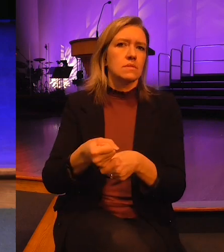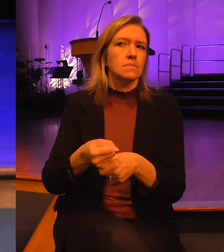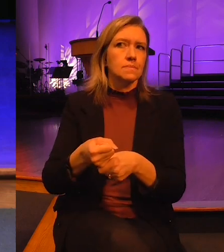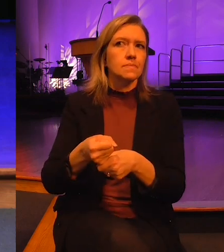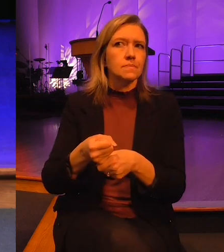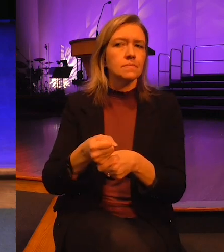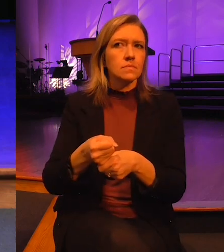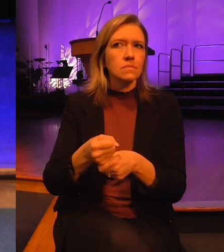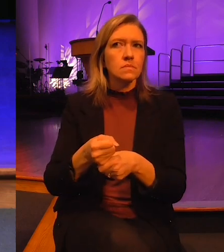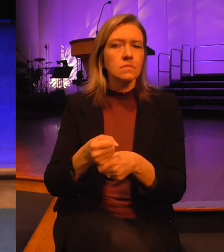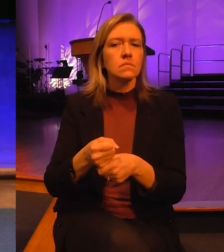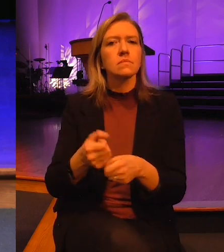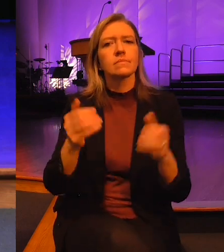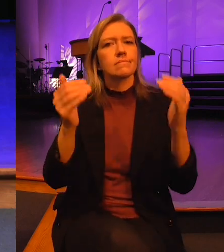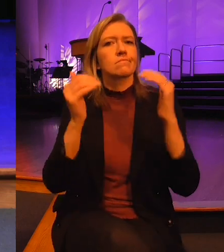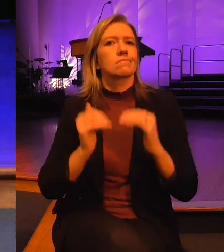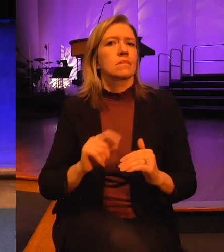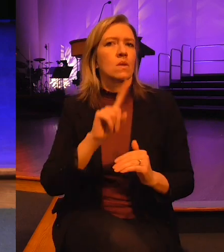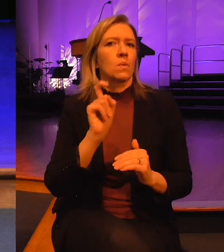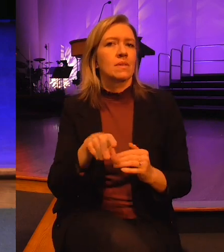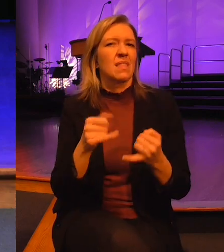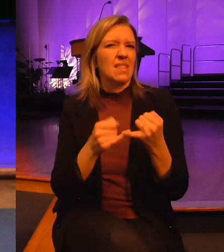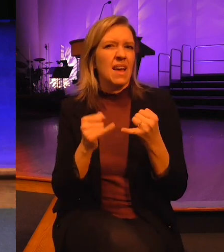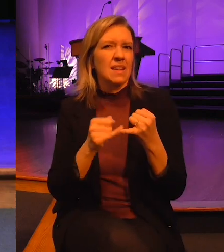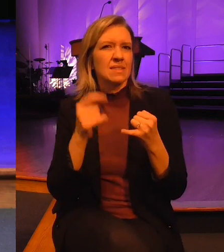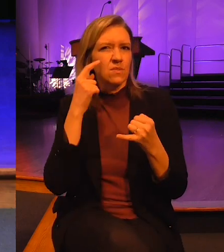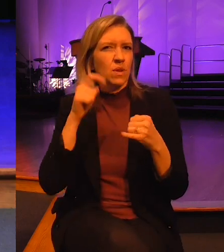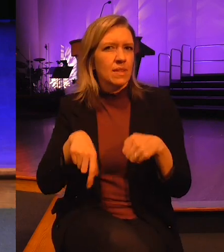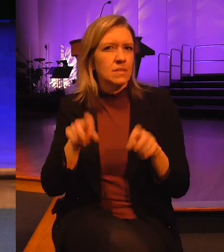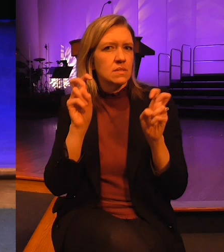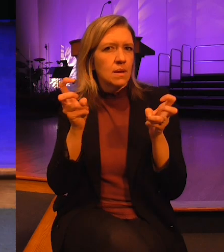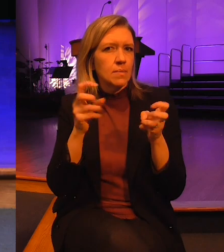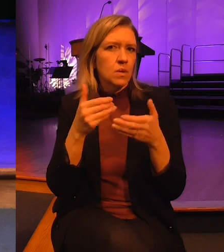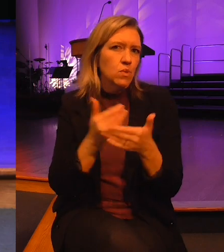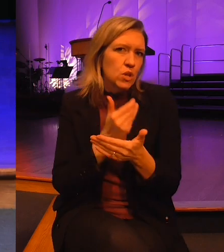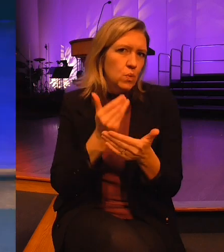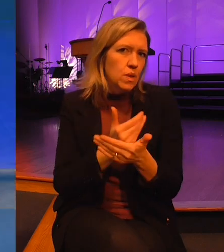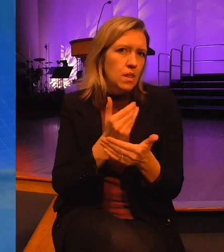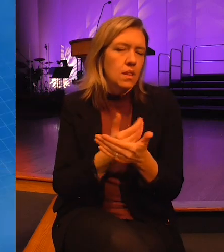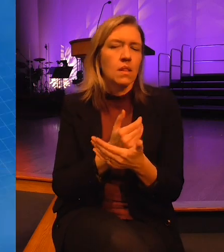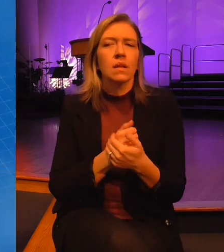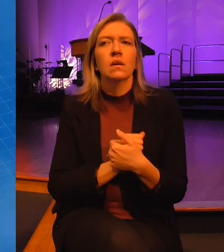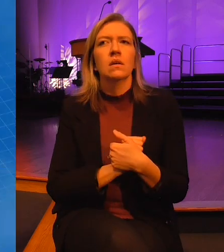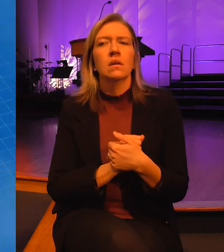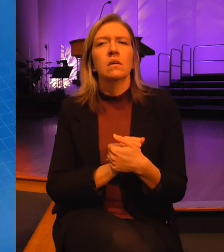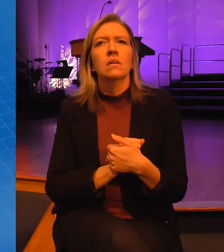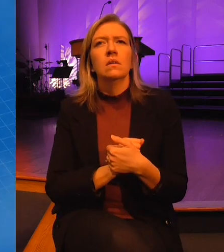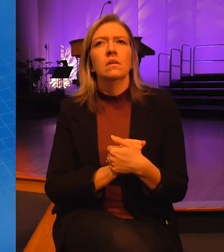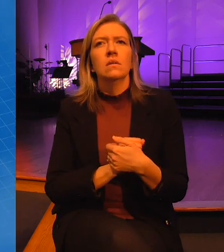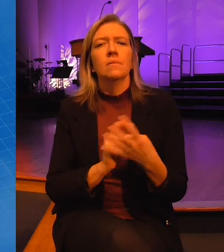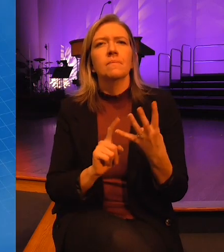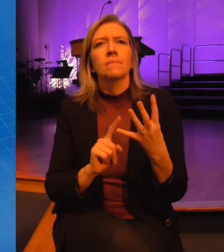en la siguiente pregunta, la última. uno para este tema de uh renovación es ¿cuáles son las formas en que Puedo regresar al